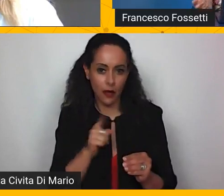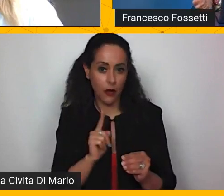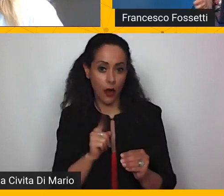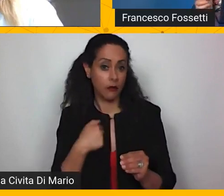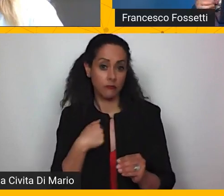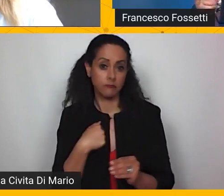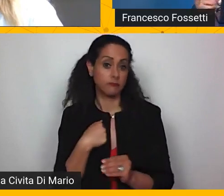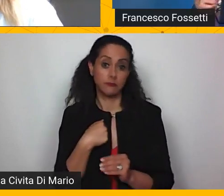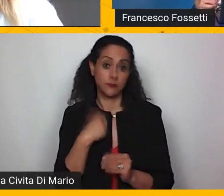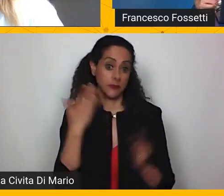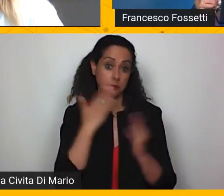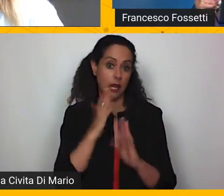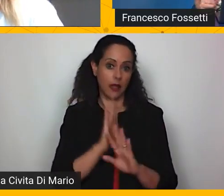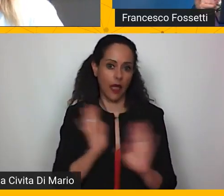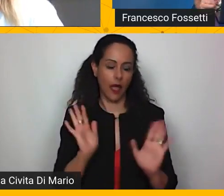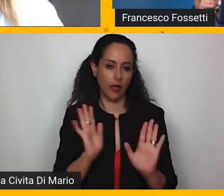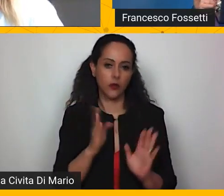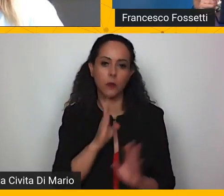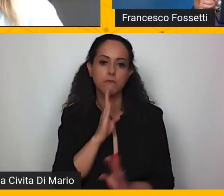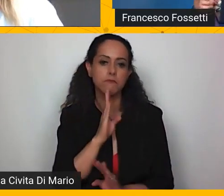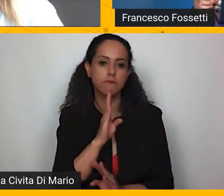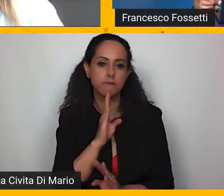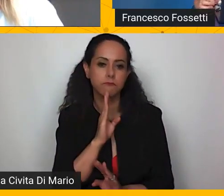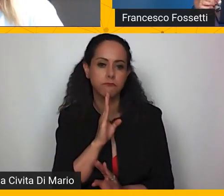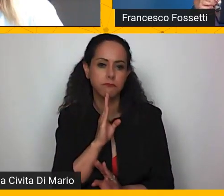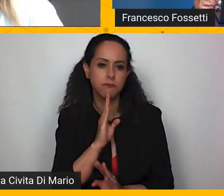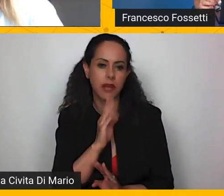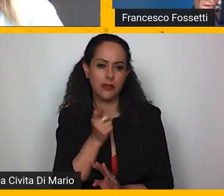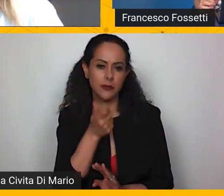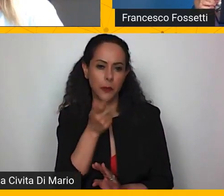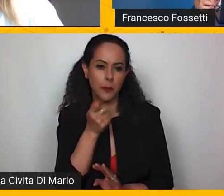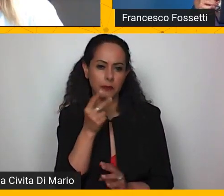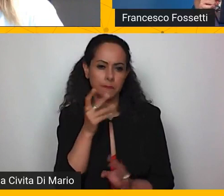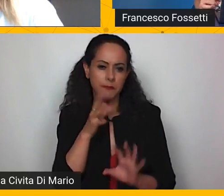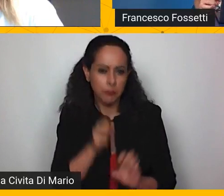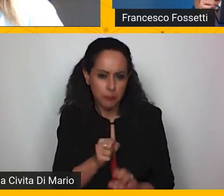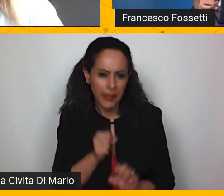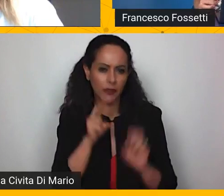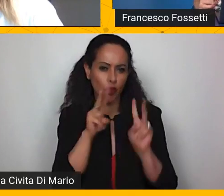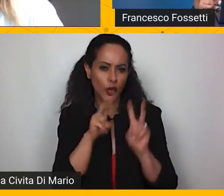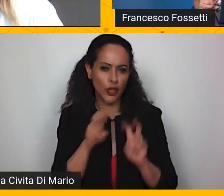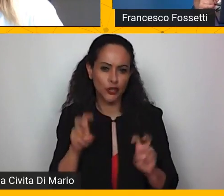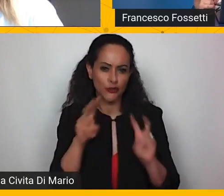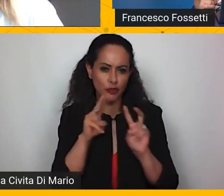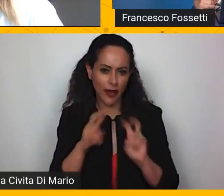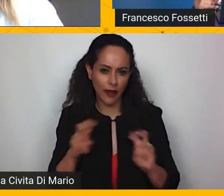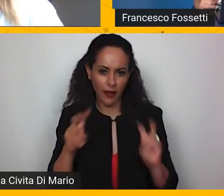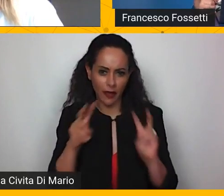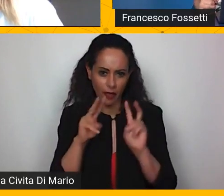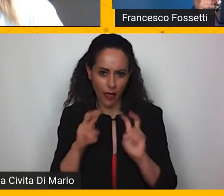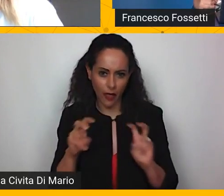più sbaglia fare. Basta un po'